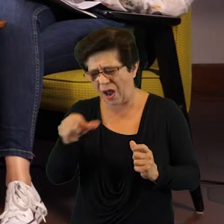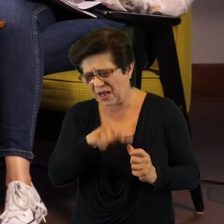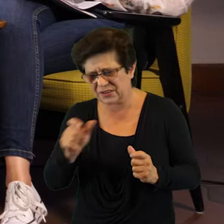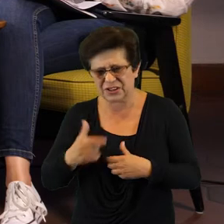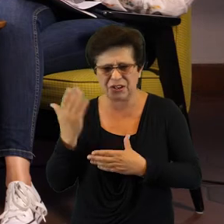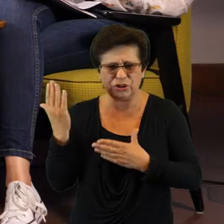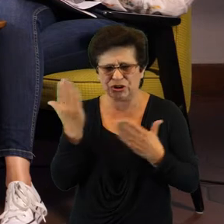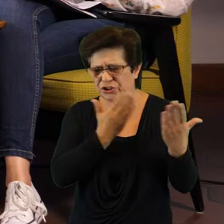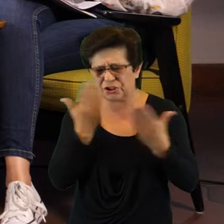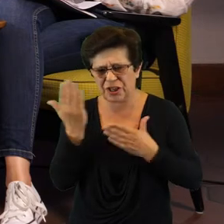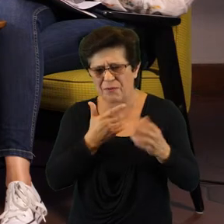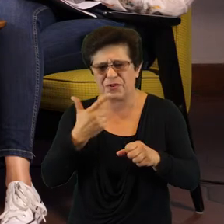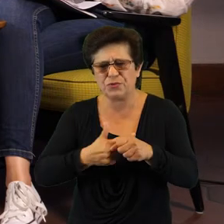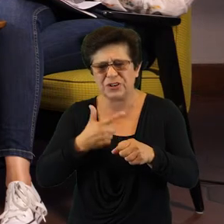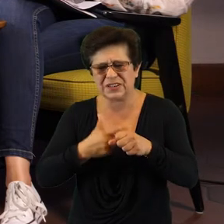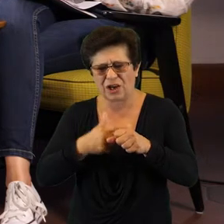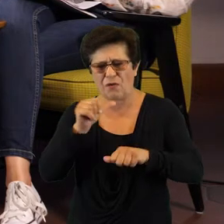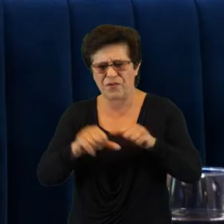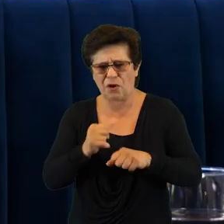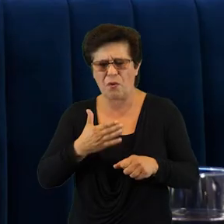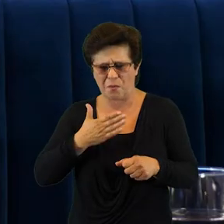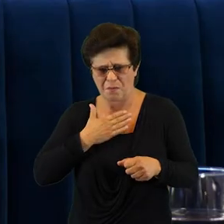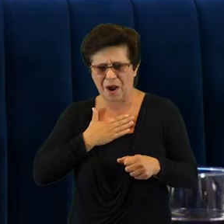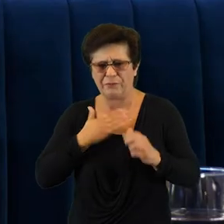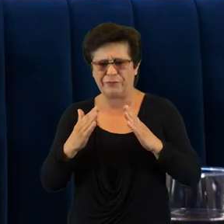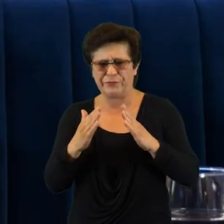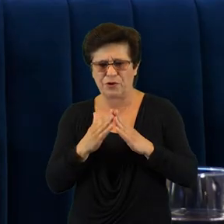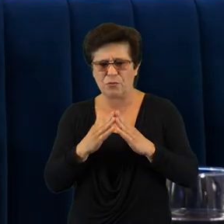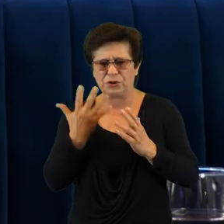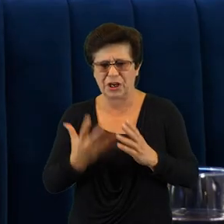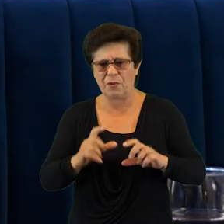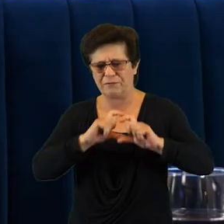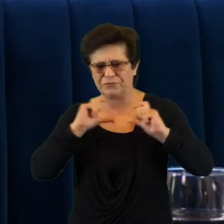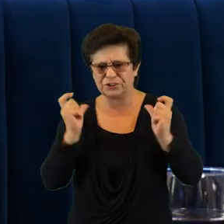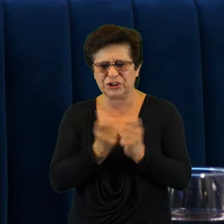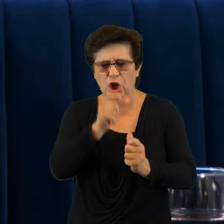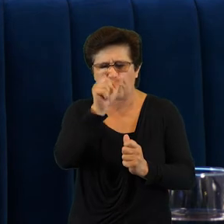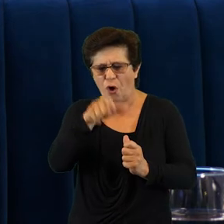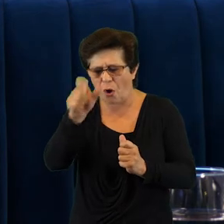którą po prostu namiętnie zbieram. Miałem kiedyś ideę, żeby zebrać wszystkie tomiki wszystkich poetów XX wieku.